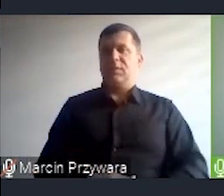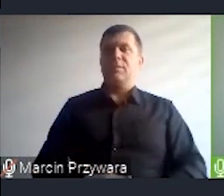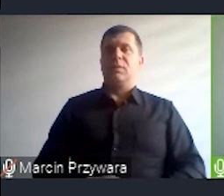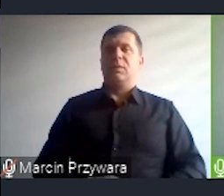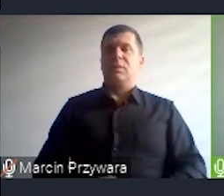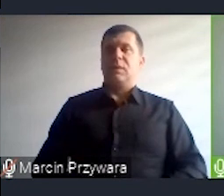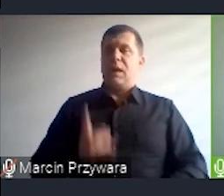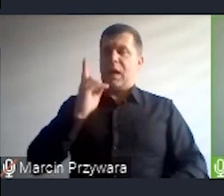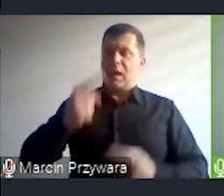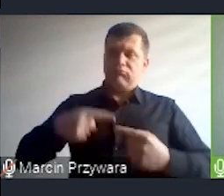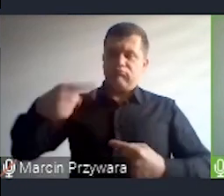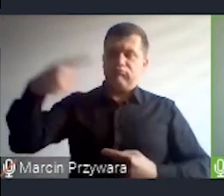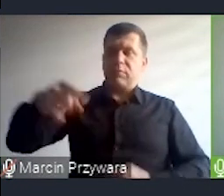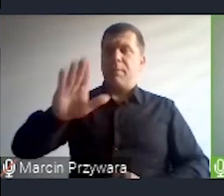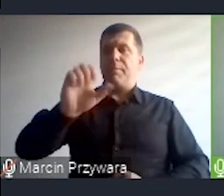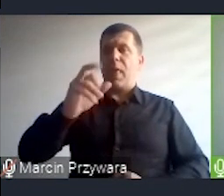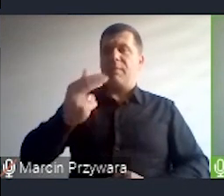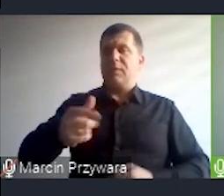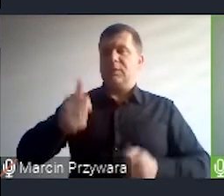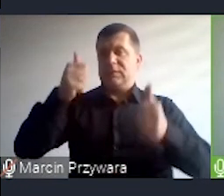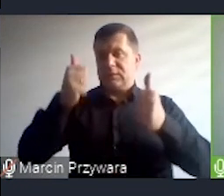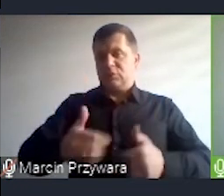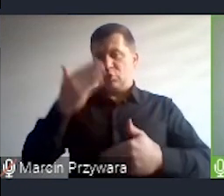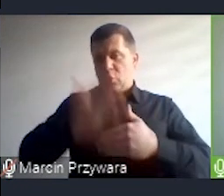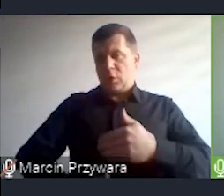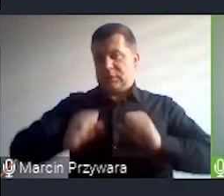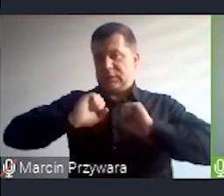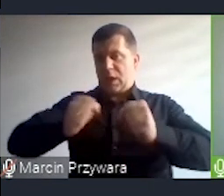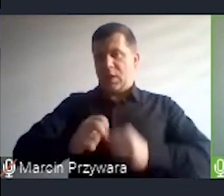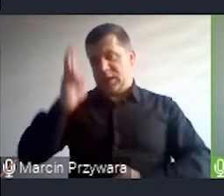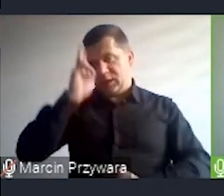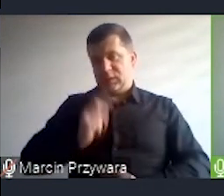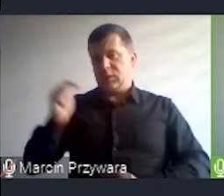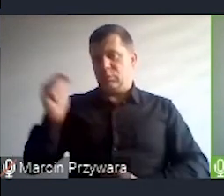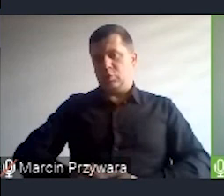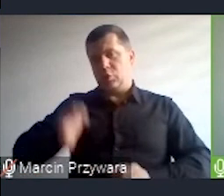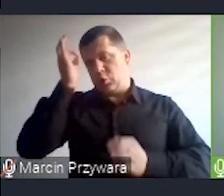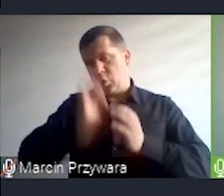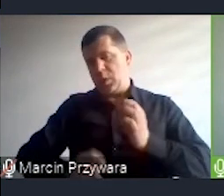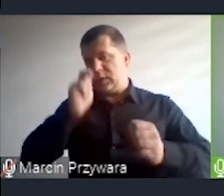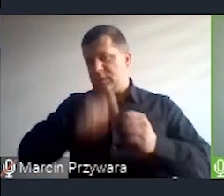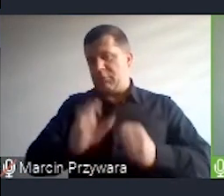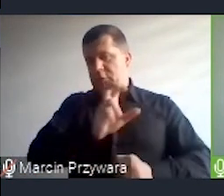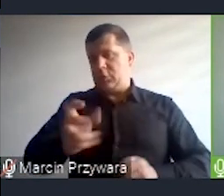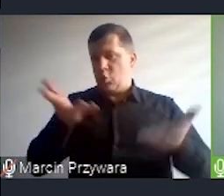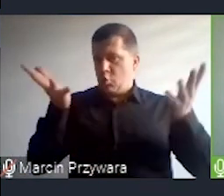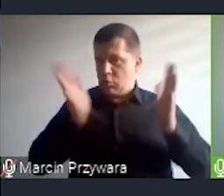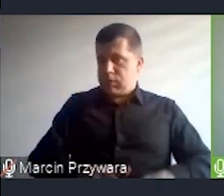Za każdym razem, kiedy beneficjent zaprzestanie działalności, instytucja musi dokładnie sprawdzić czy ta upadłość nastąpiła